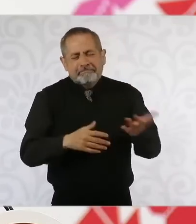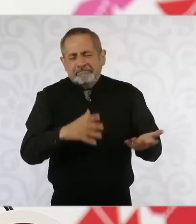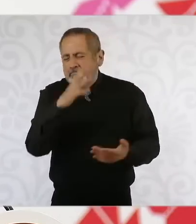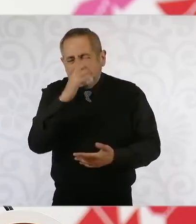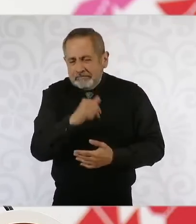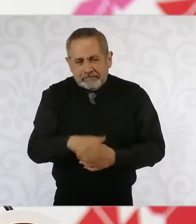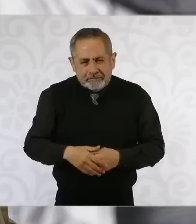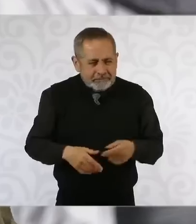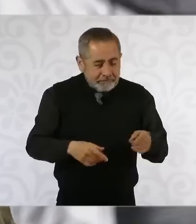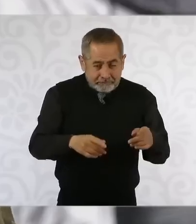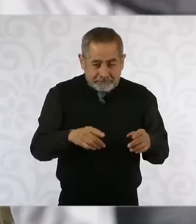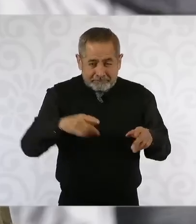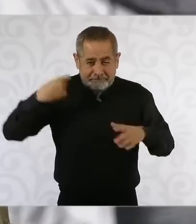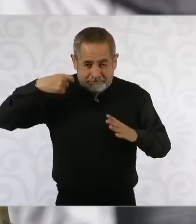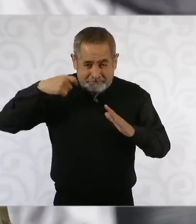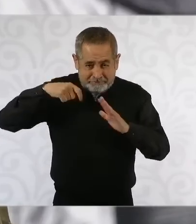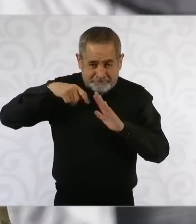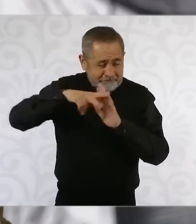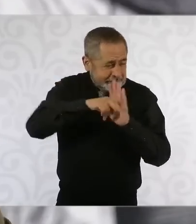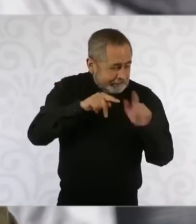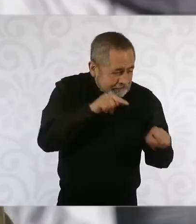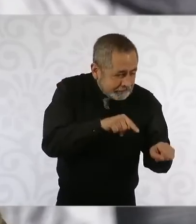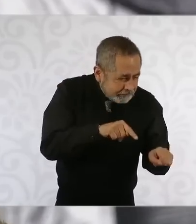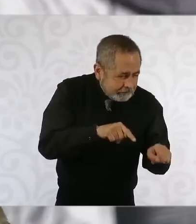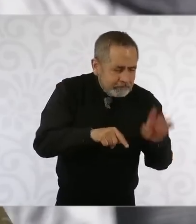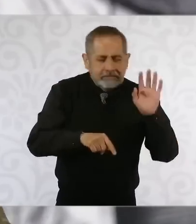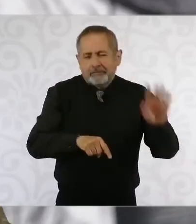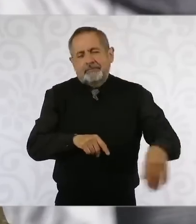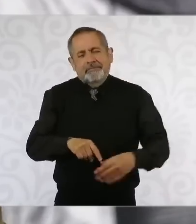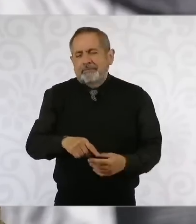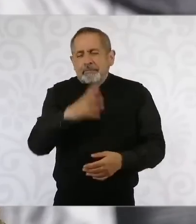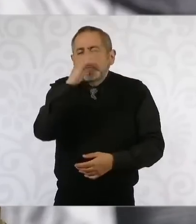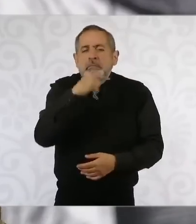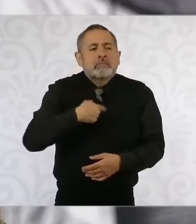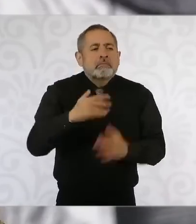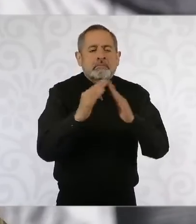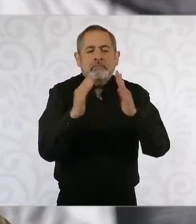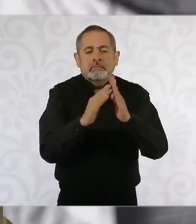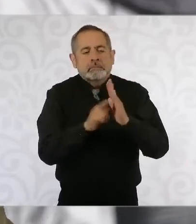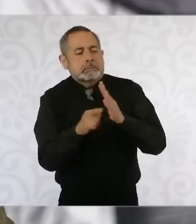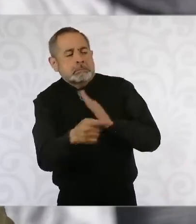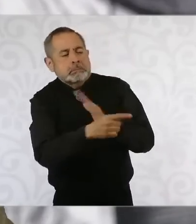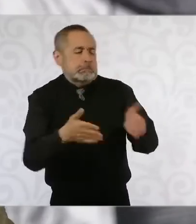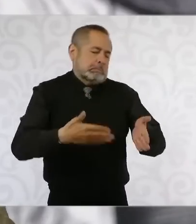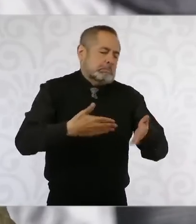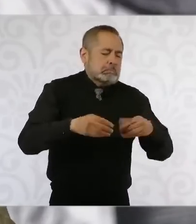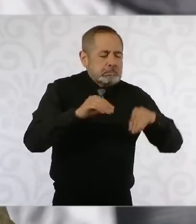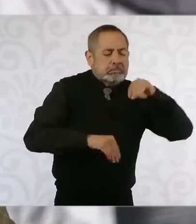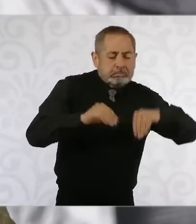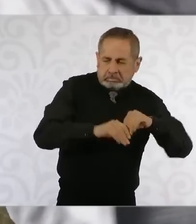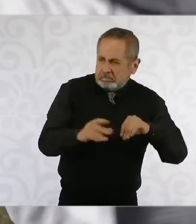poco creíble que en un en una cocina doméstica se puedan producir este tipo de de sustancias